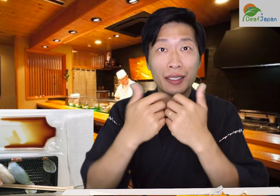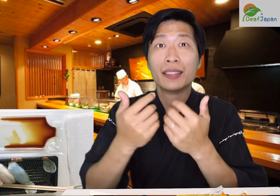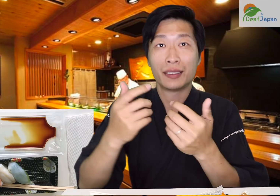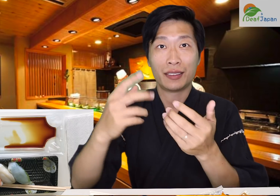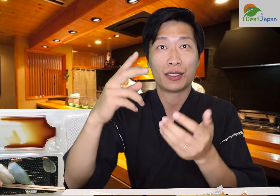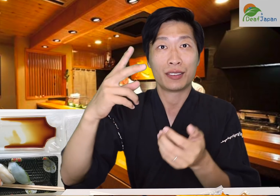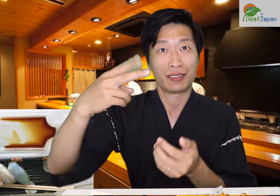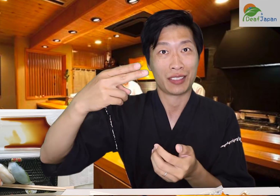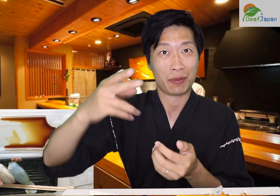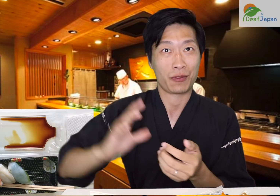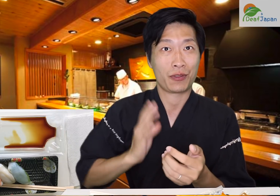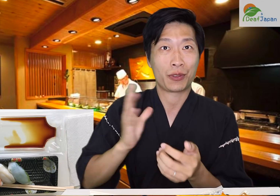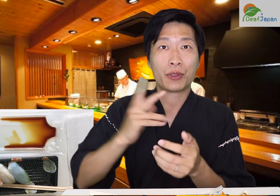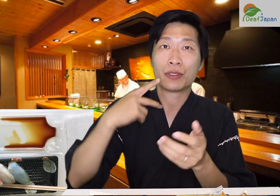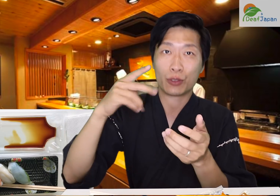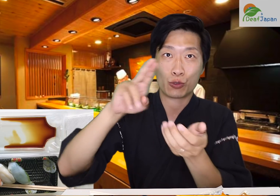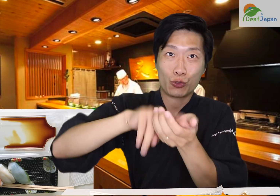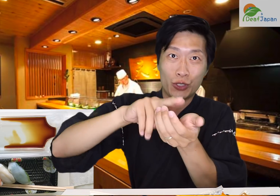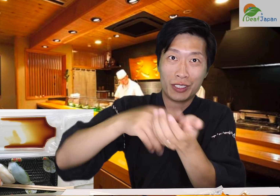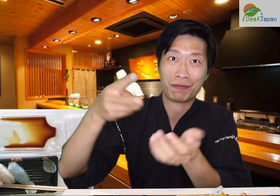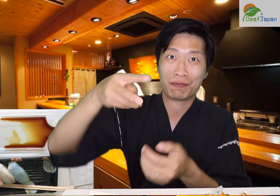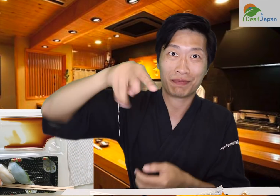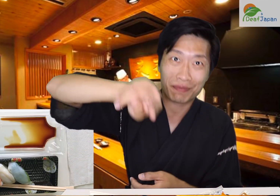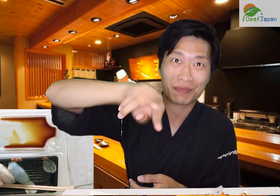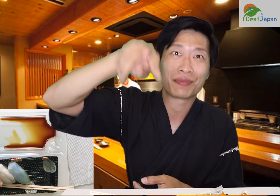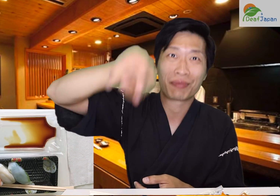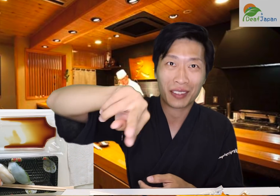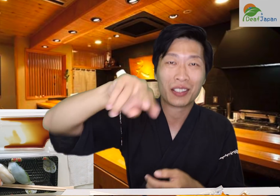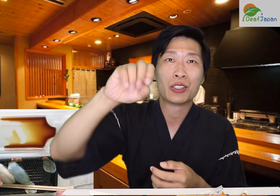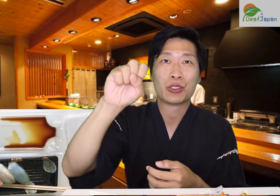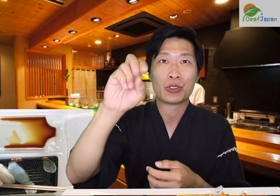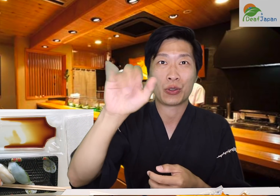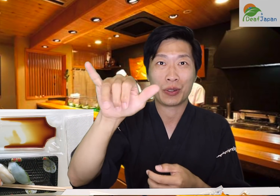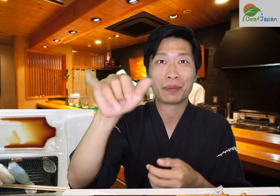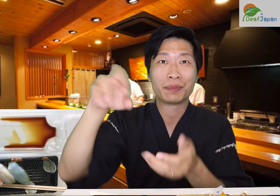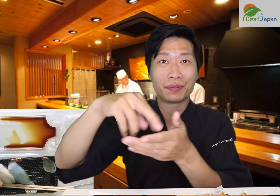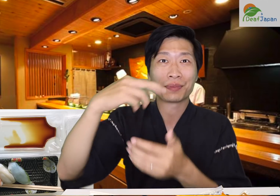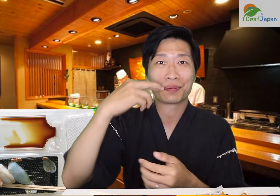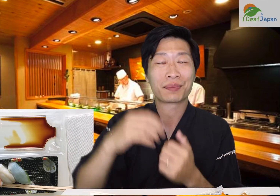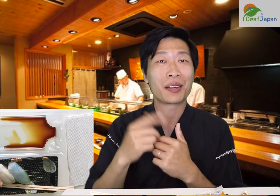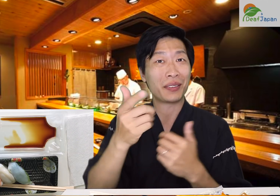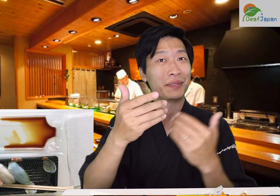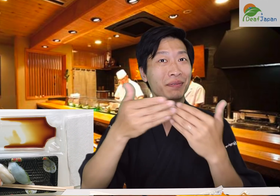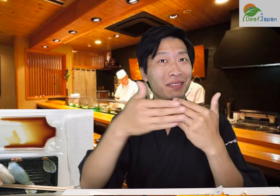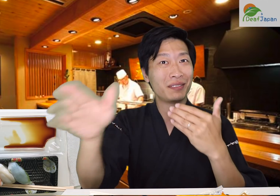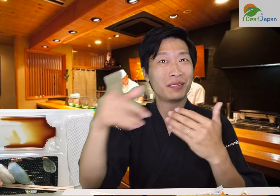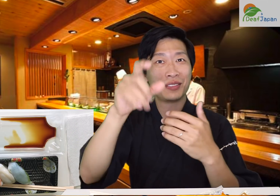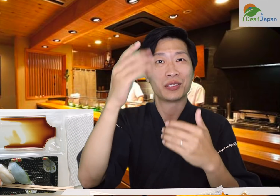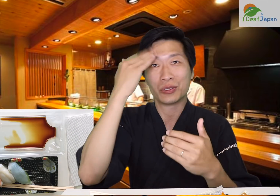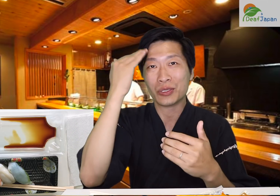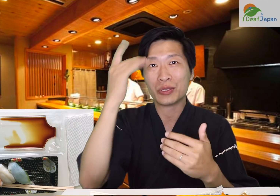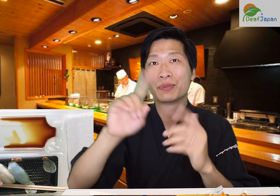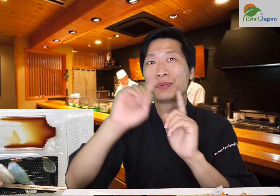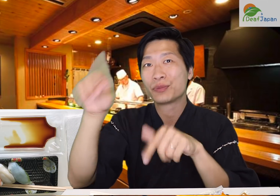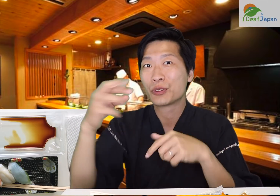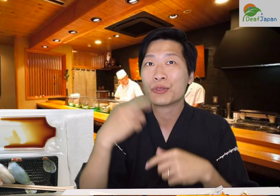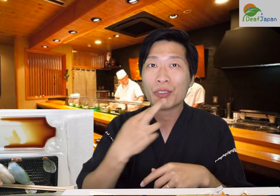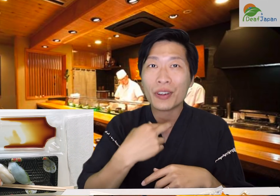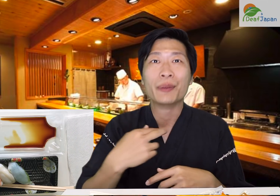Jetzt weißt du, wie man Sushi formal mit Essstäbchen isst und es in Soja-Soße tunkst.